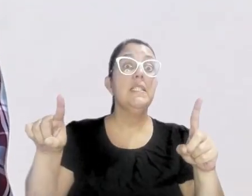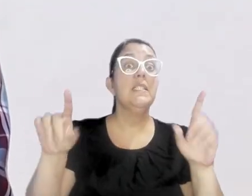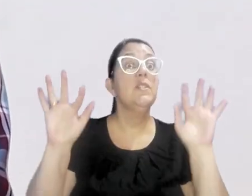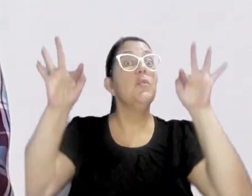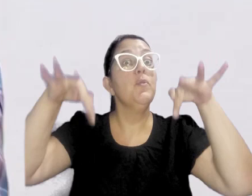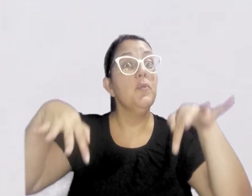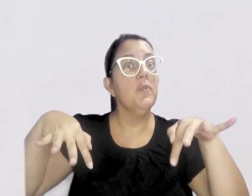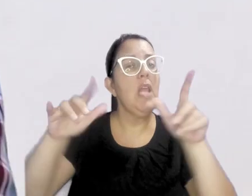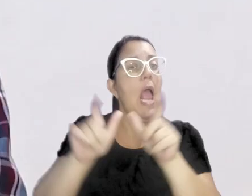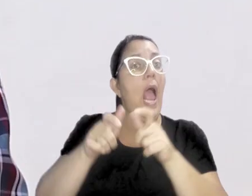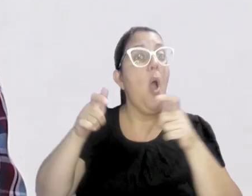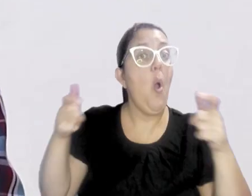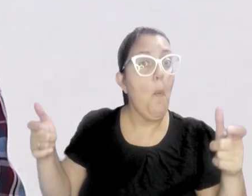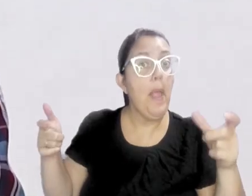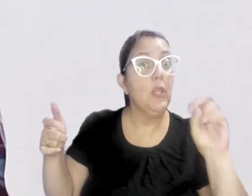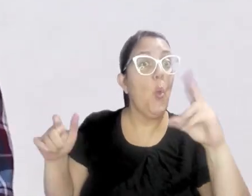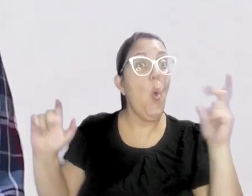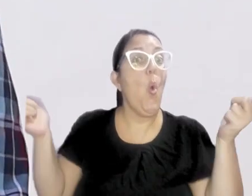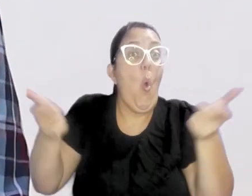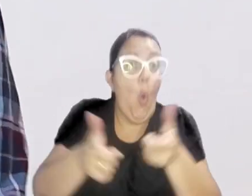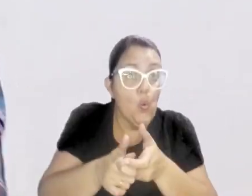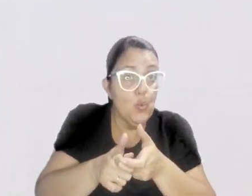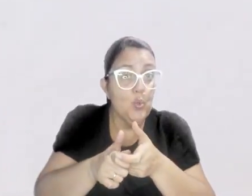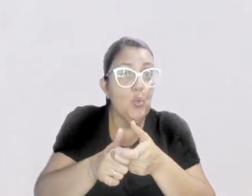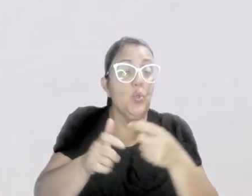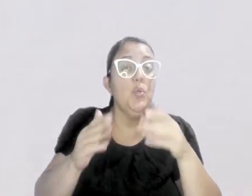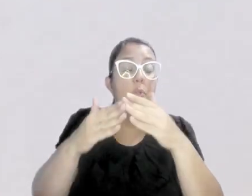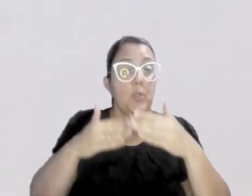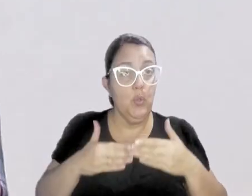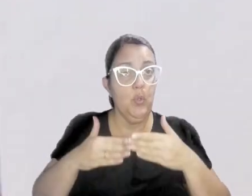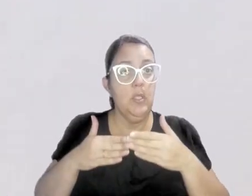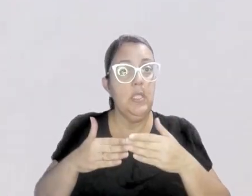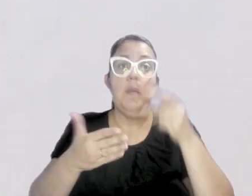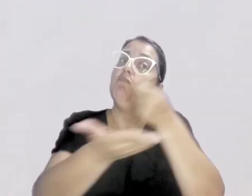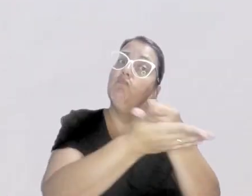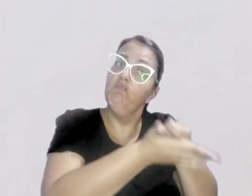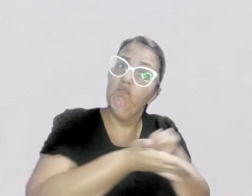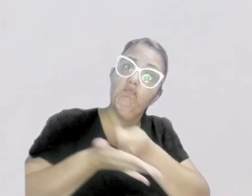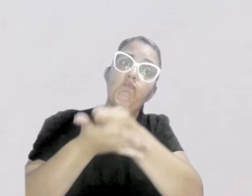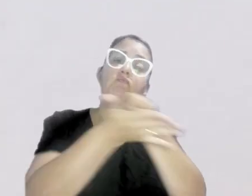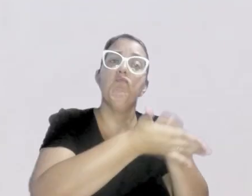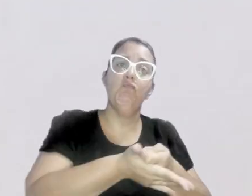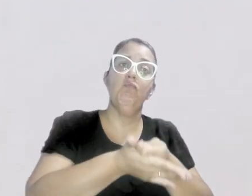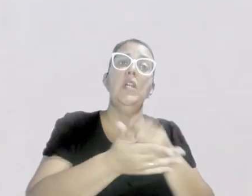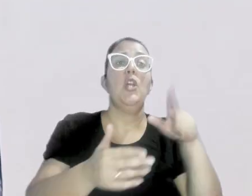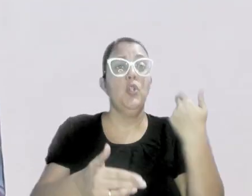aumentam ou diminuem o potencial do licenciamento de ser efetivo enquanto agente transformador da realidade.